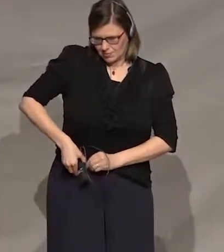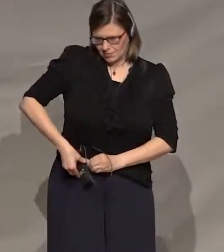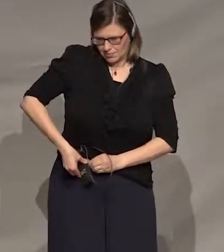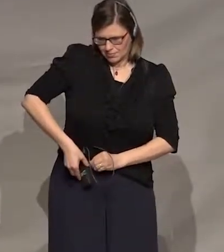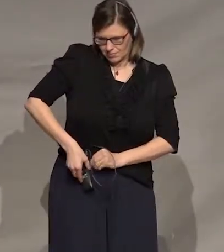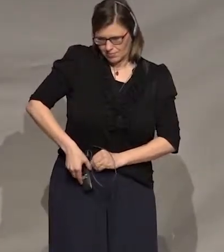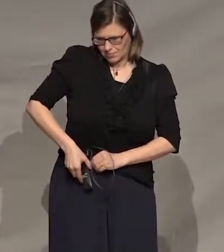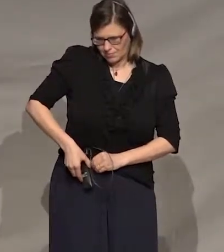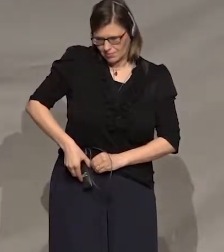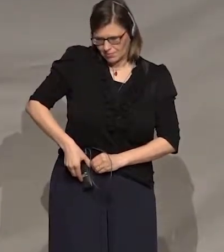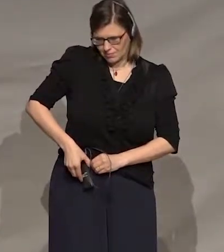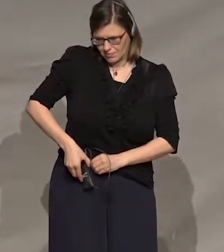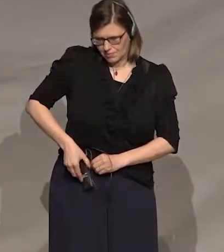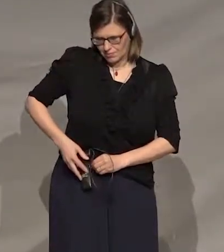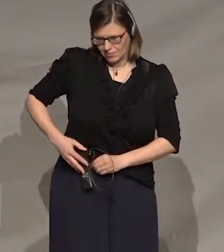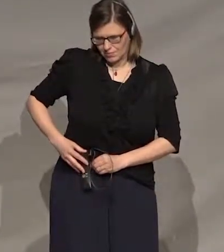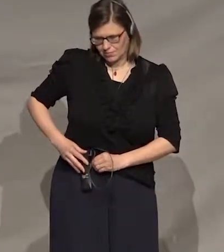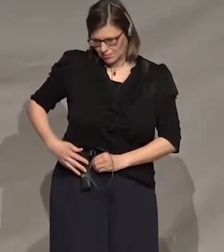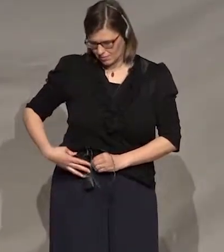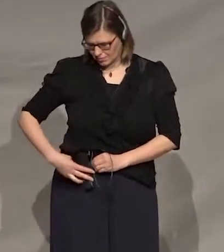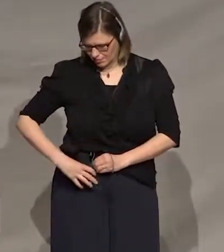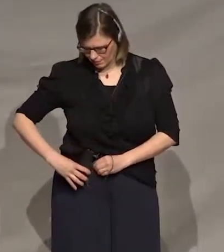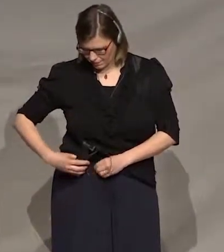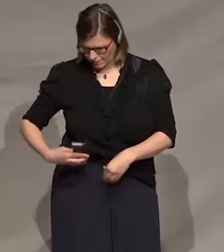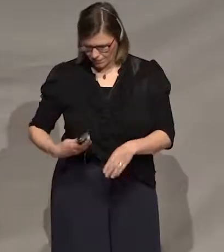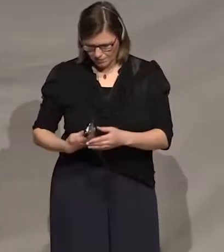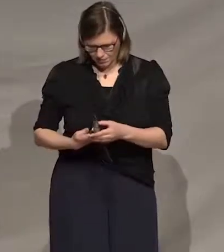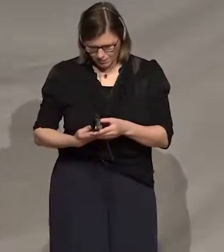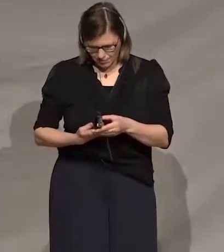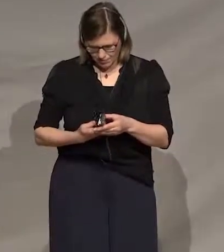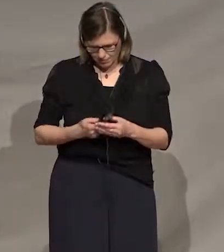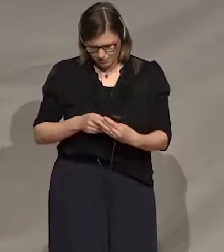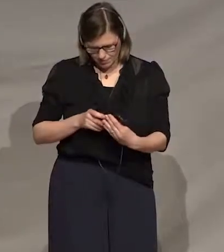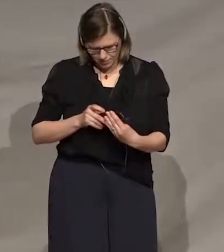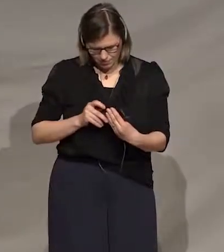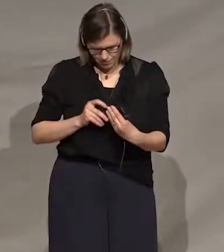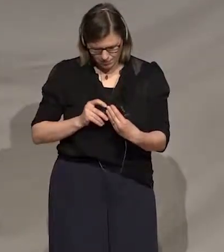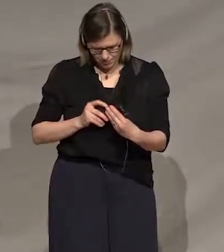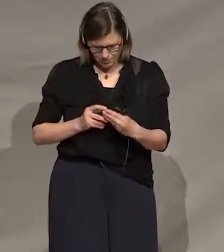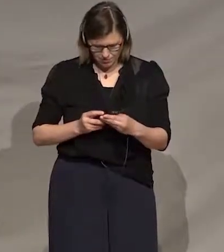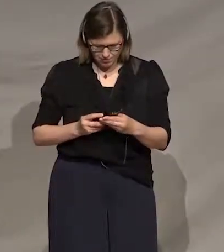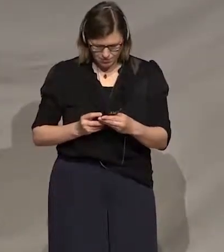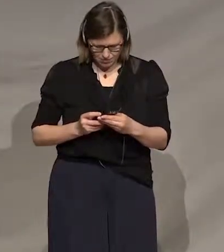Tanja Stevns a Lars Christensen z Dánska, děkuji mnohokrát, že jste se k nám v Praze připojili a zapojili se do konference.